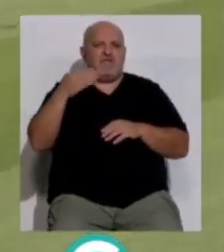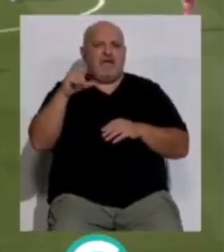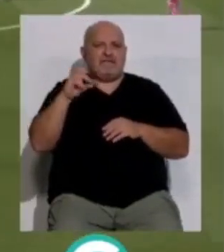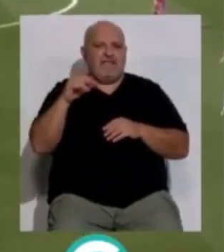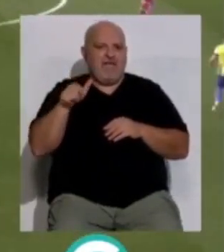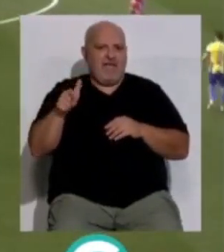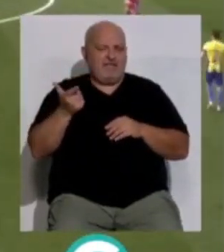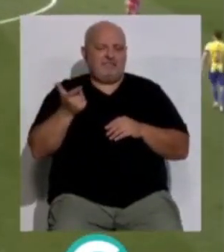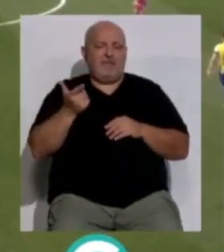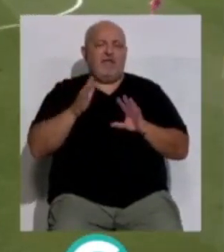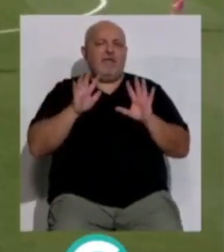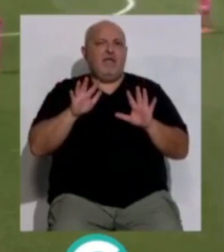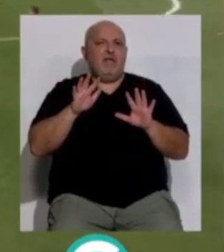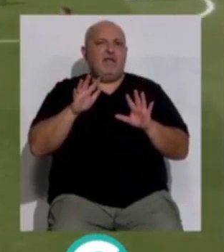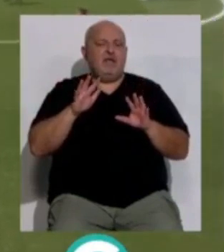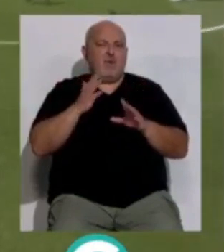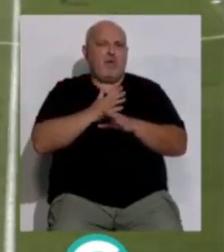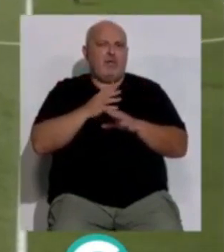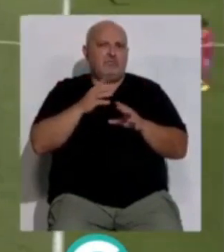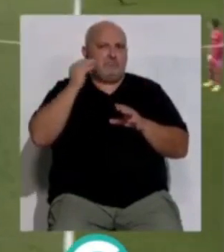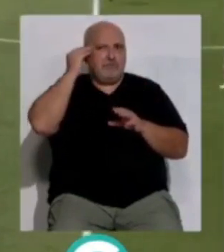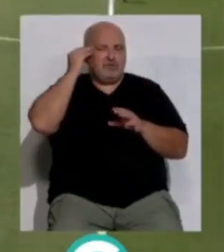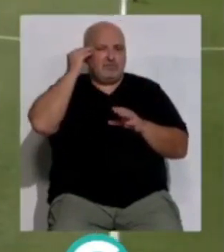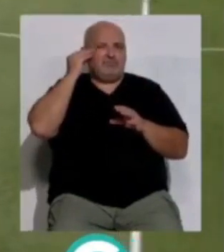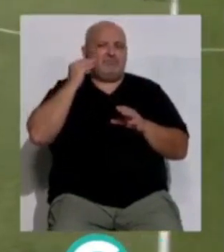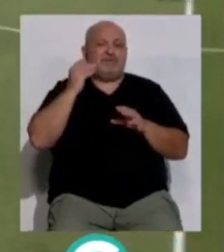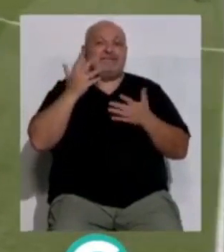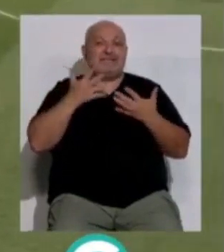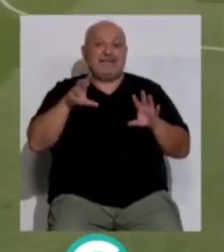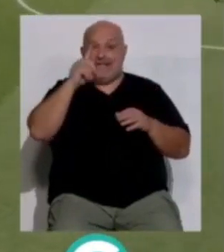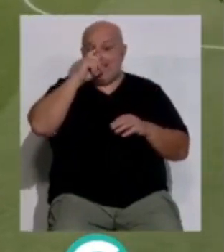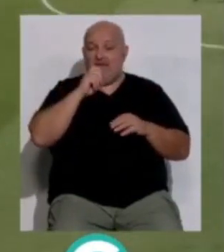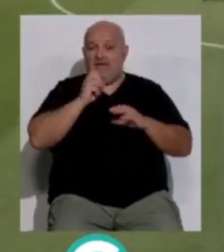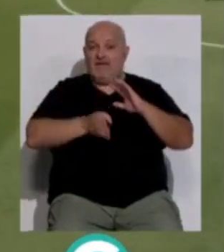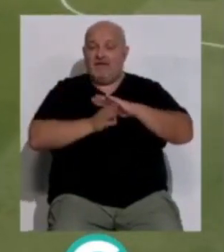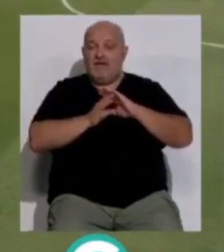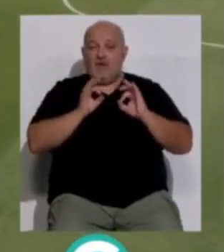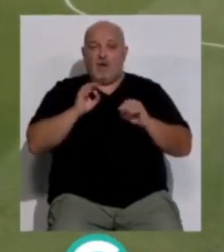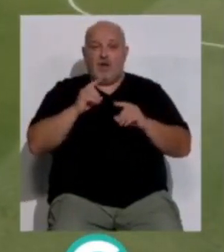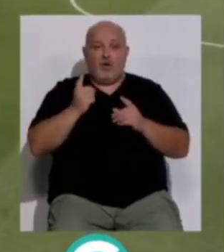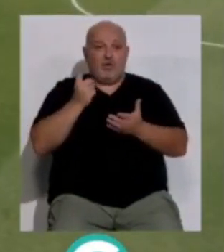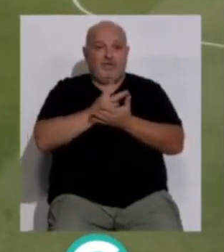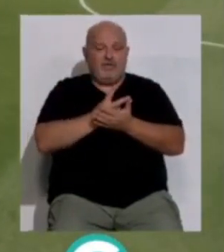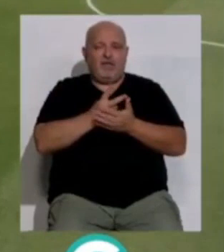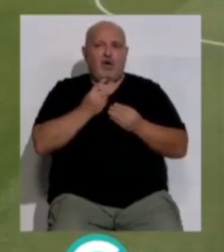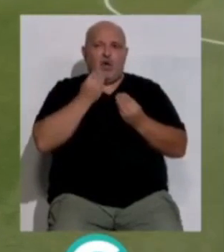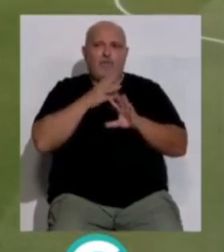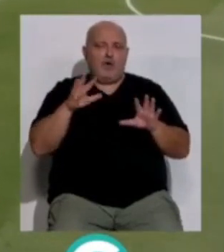vuelta Yo creo que es un jugador que si este año va a pasar por lo mismo yo creo que lo mejor y es